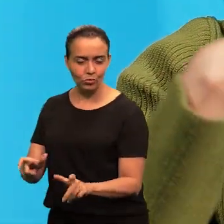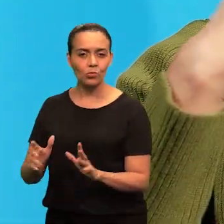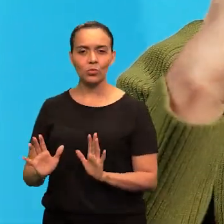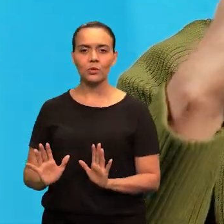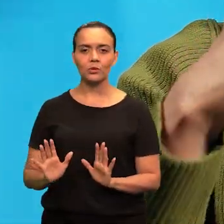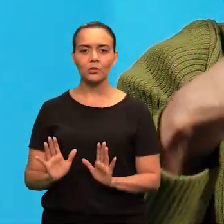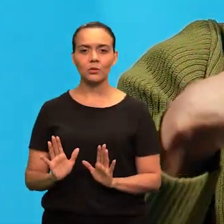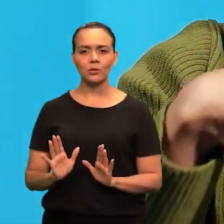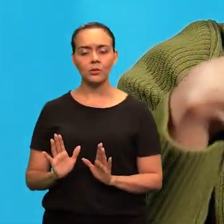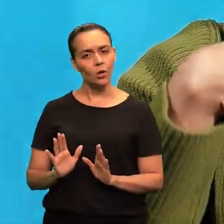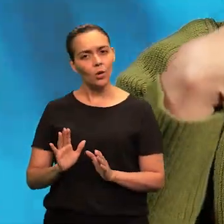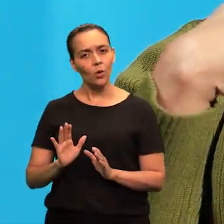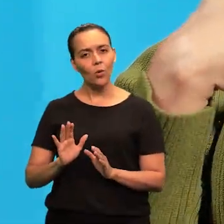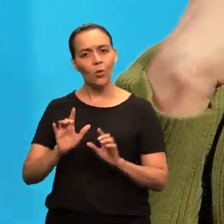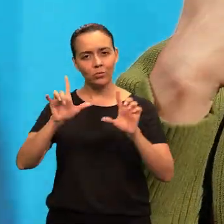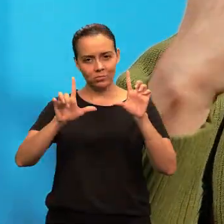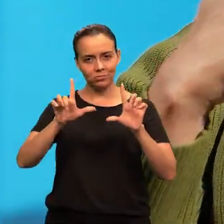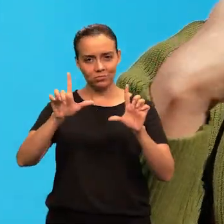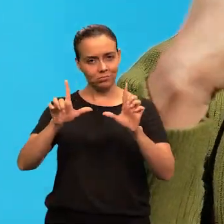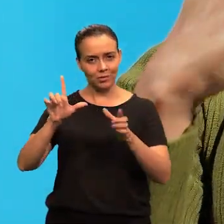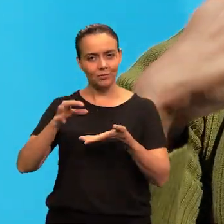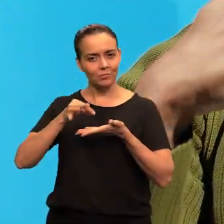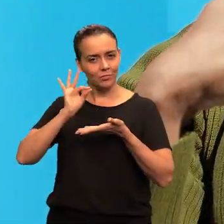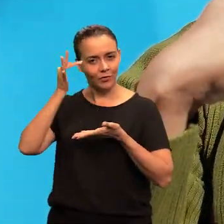ele ajuda, também,